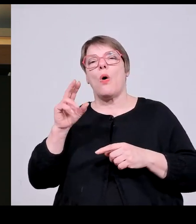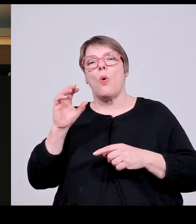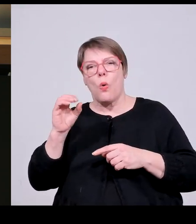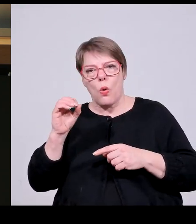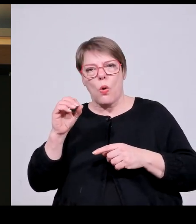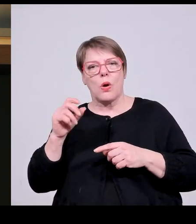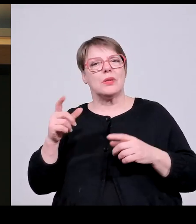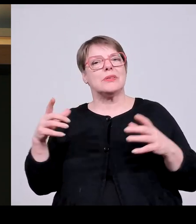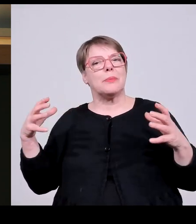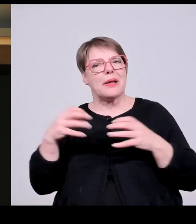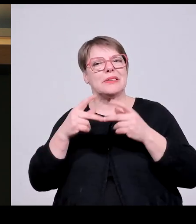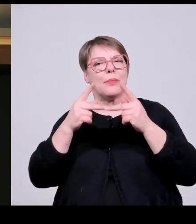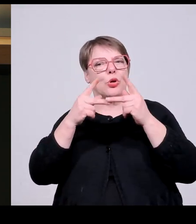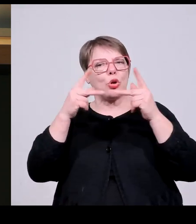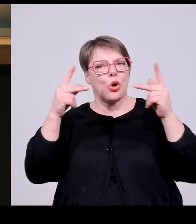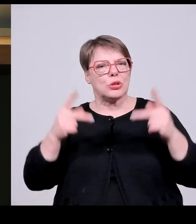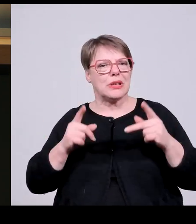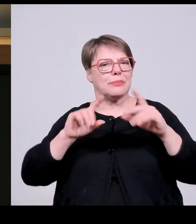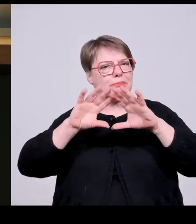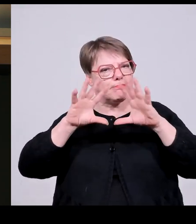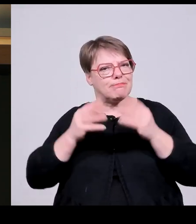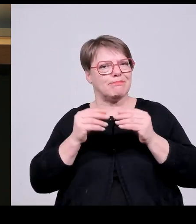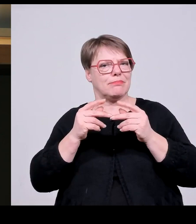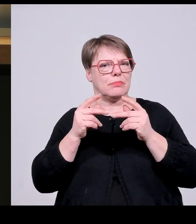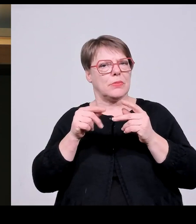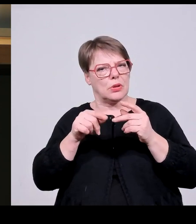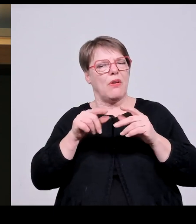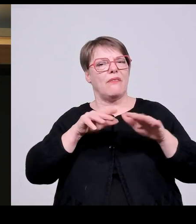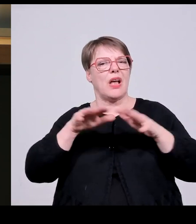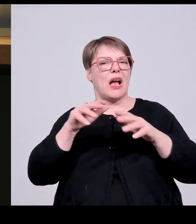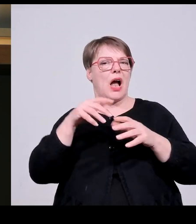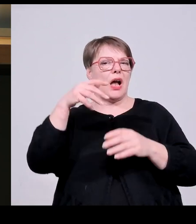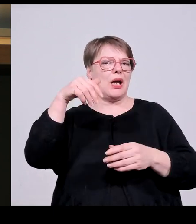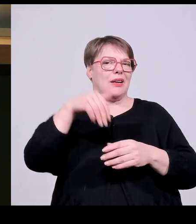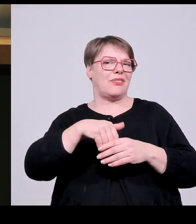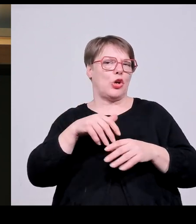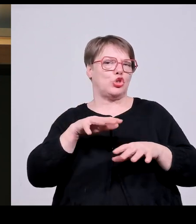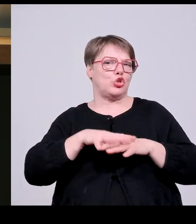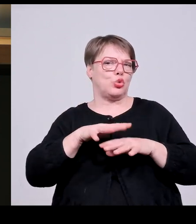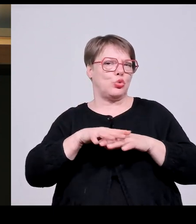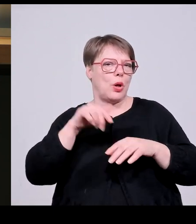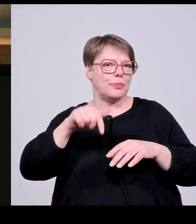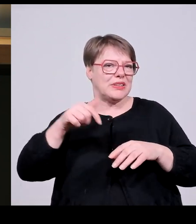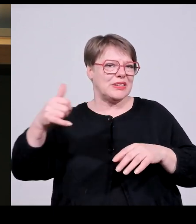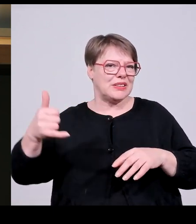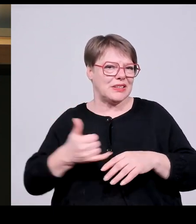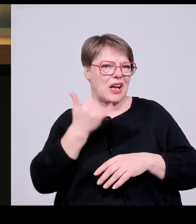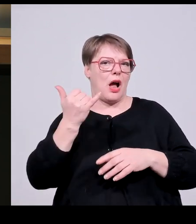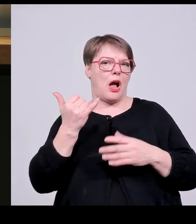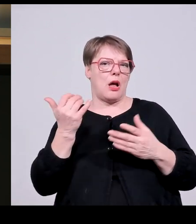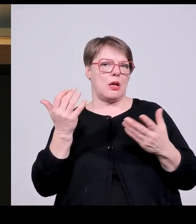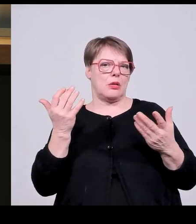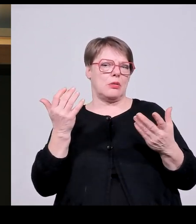in zweieinhalb Wochen eine Wahl haben und hoffentlich neue Perspektiven.